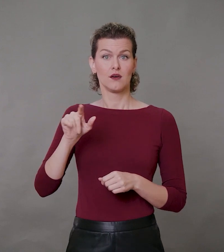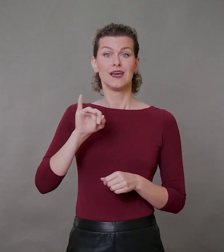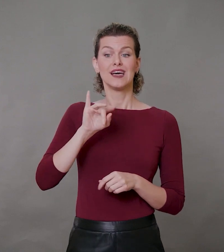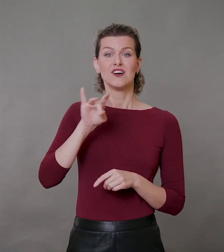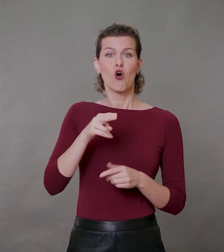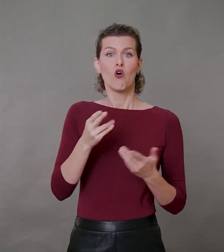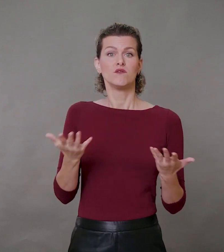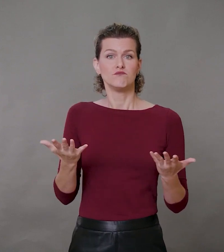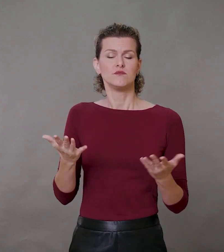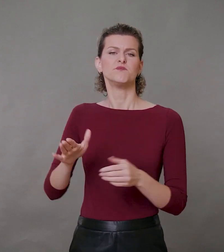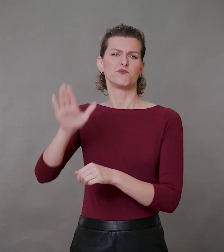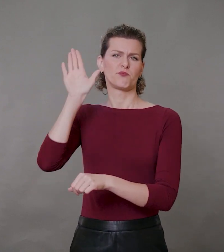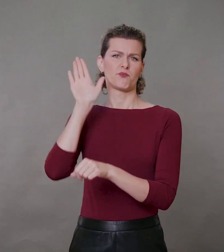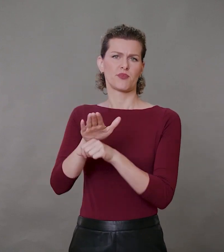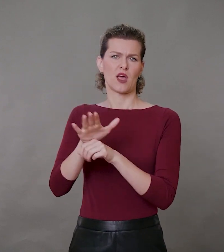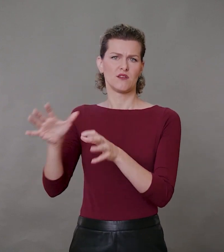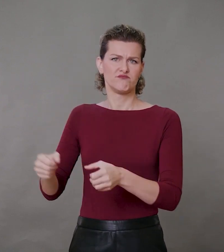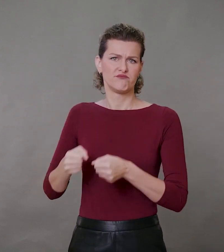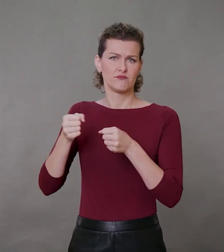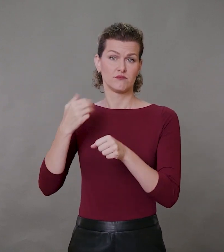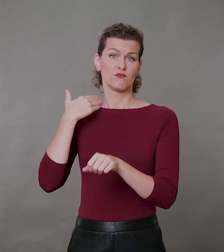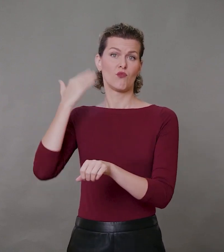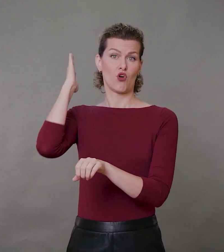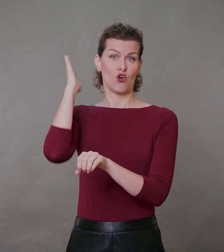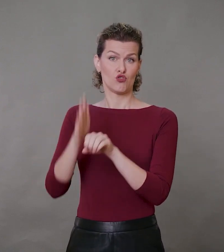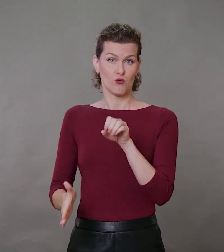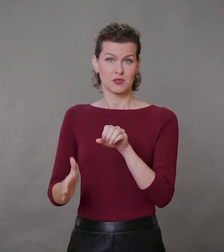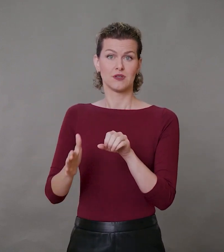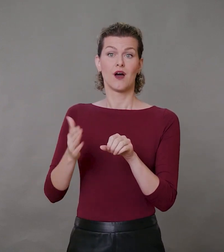Ирод приказал отрубить Иоанну голову